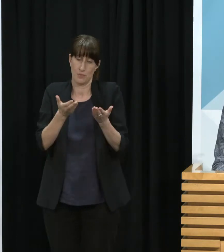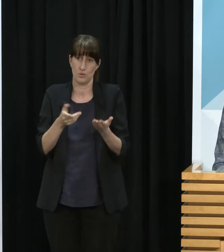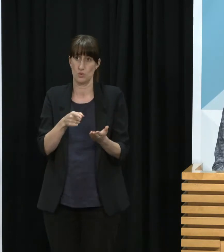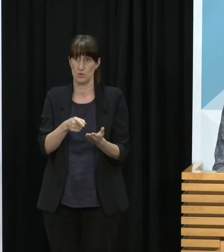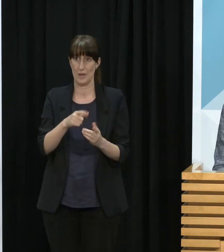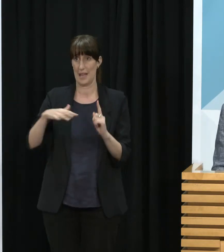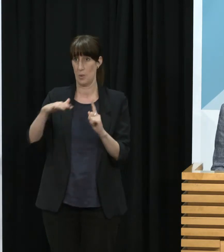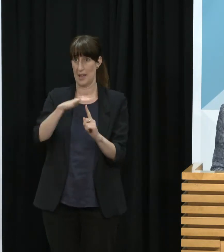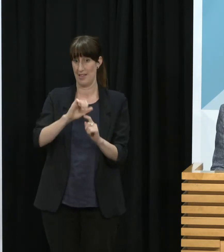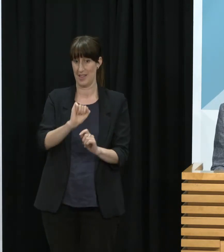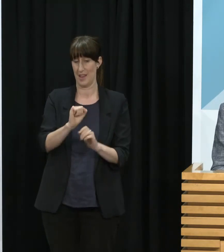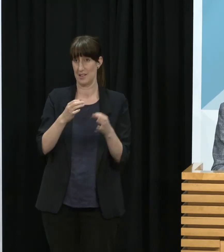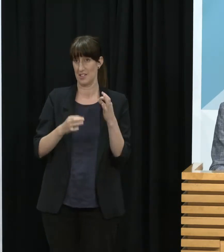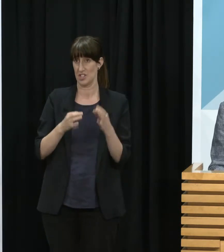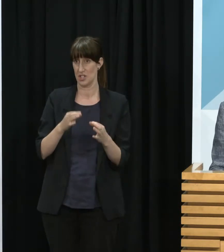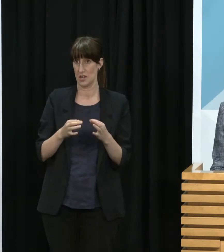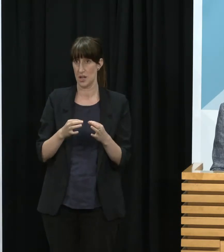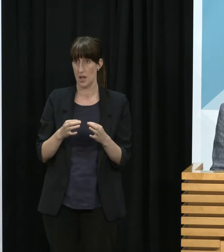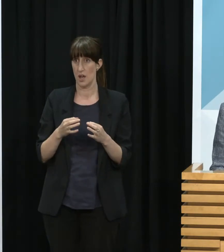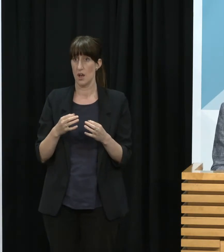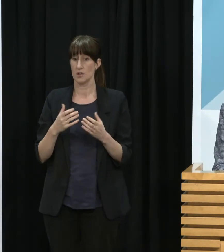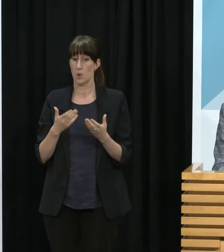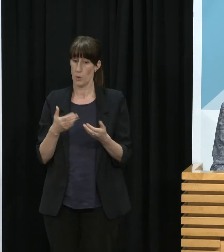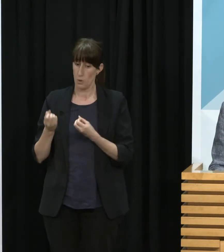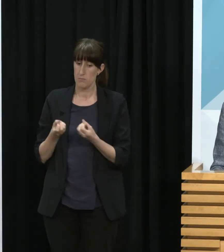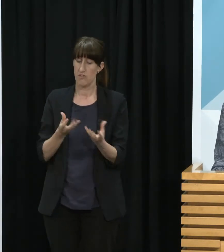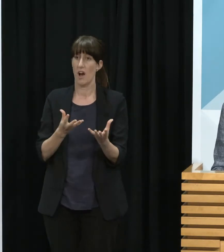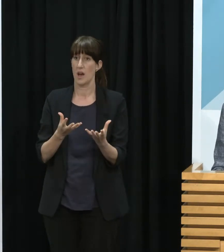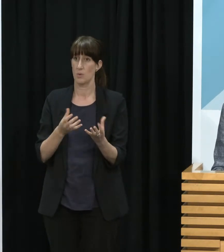mohio ai ka mahia e ratou he